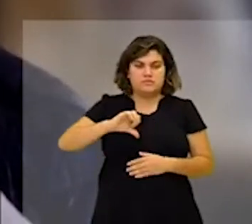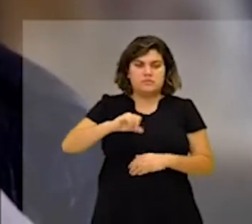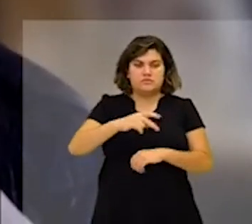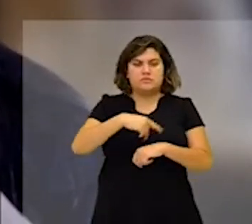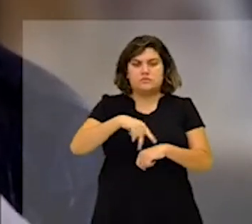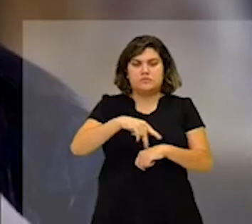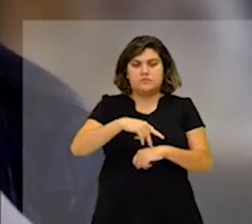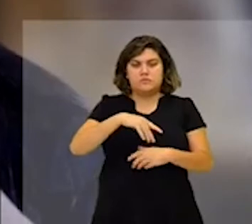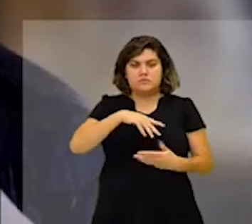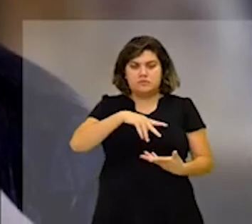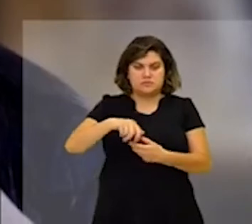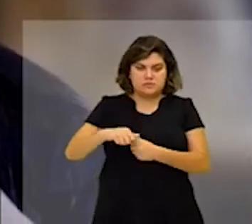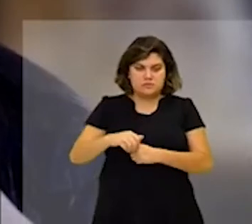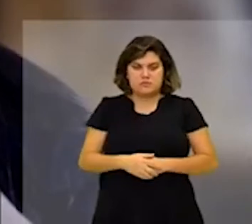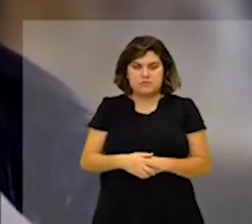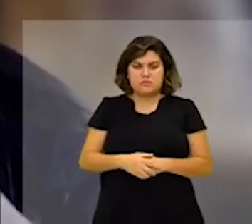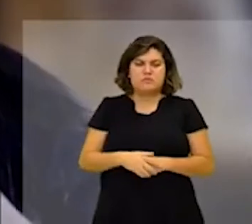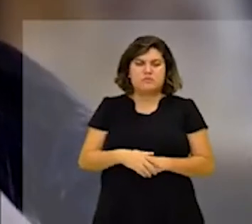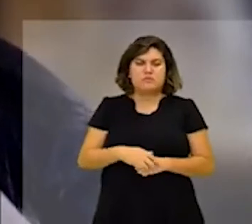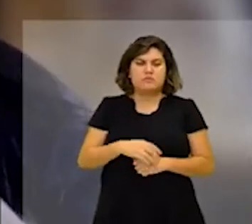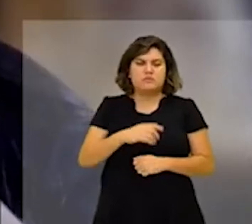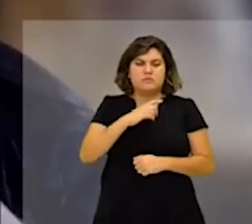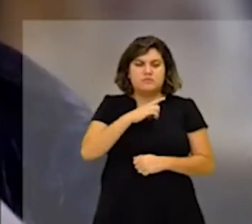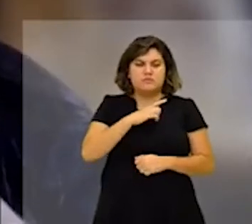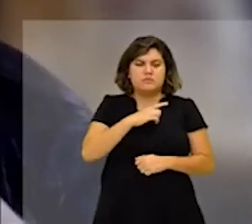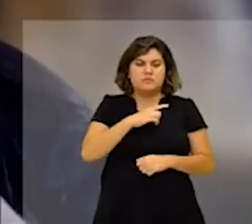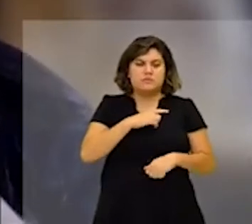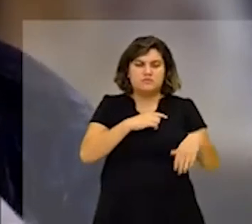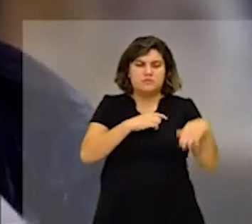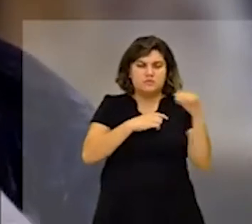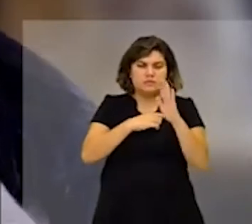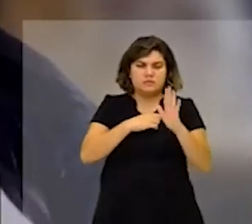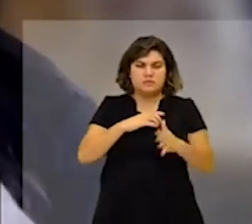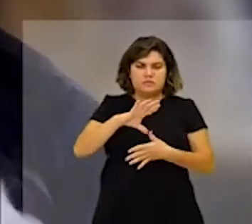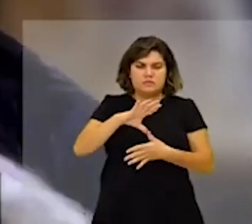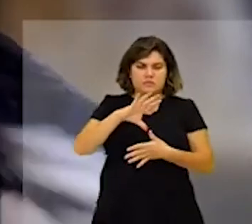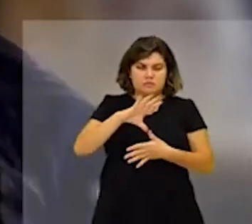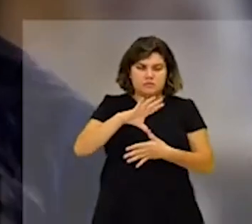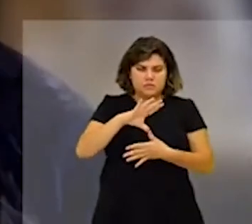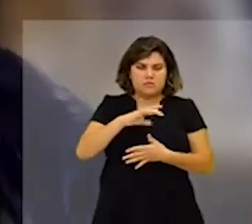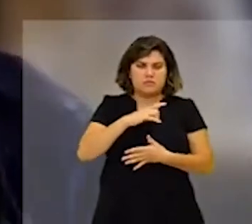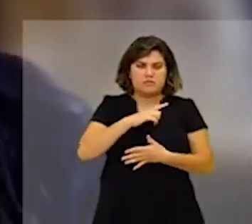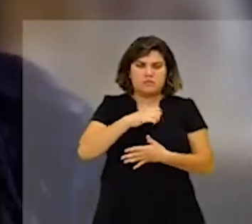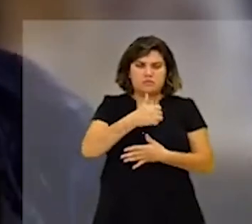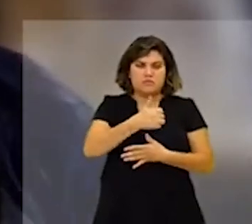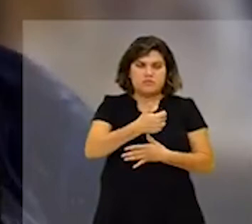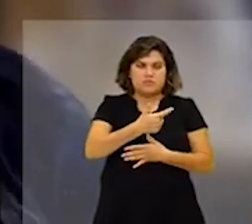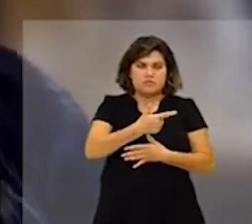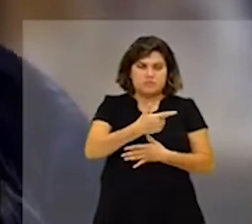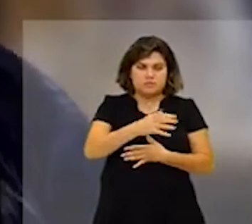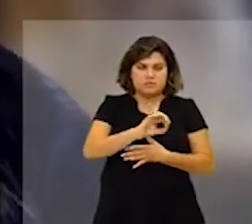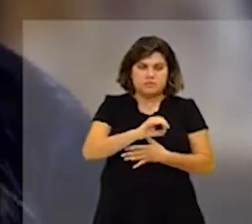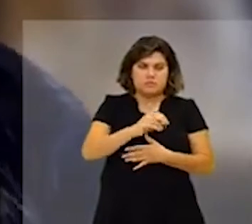entre os 20 países o Brasil ocupa o 18º lugar é uma professora Clara Araújo disse que a gente